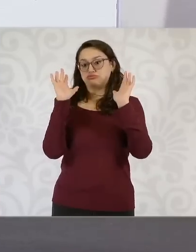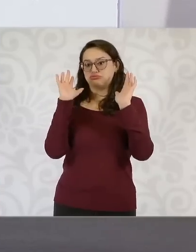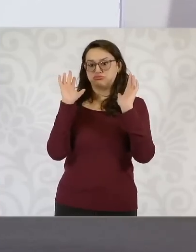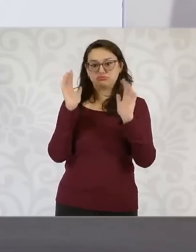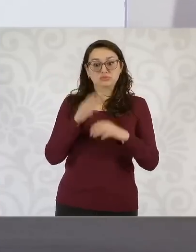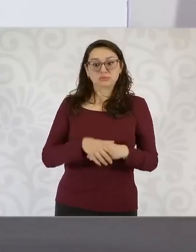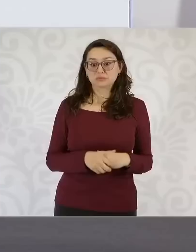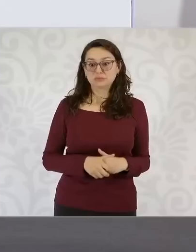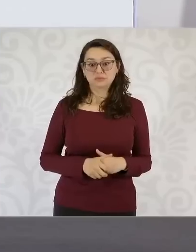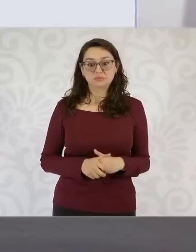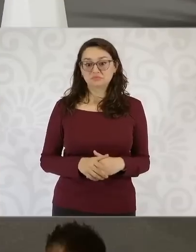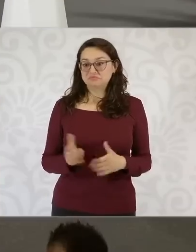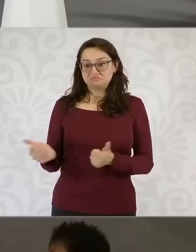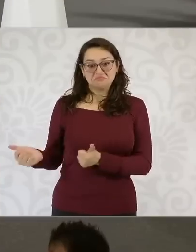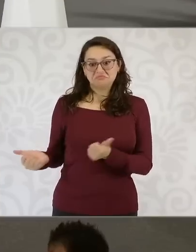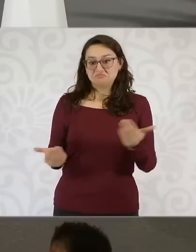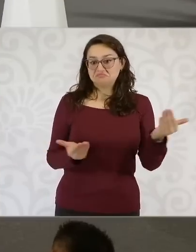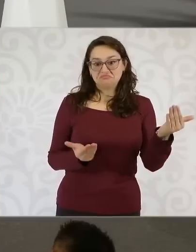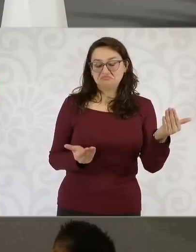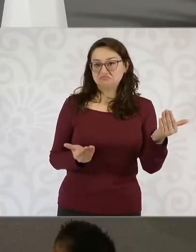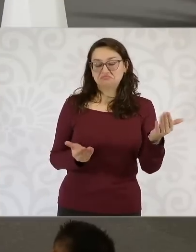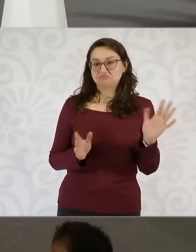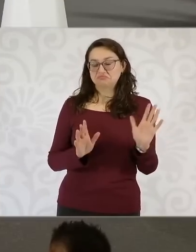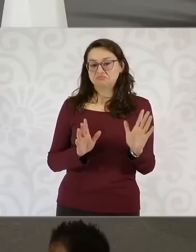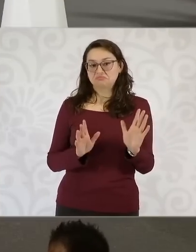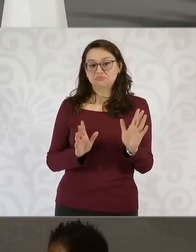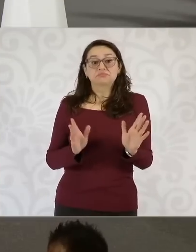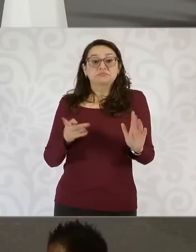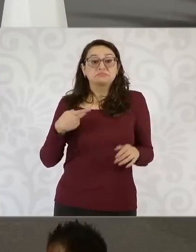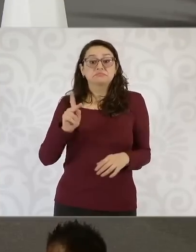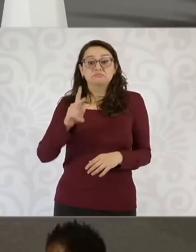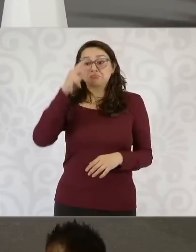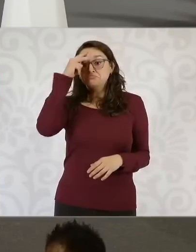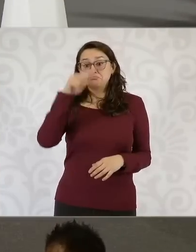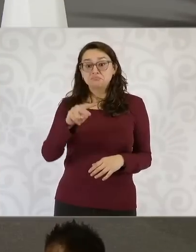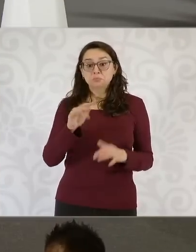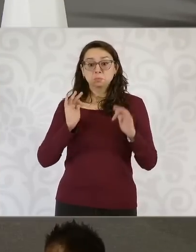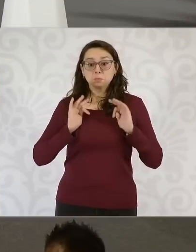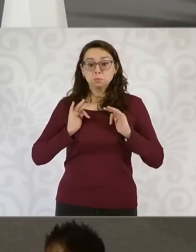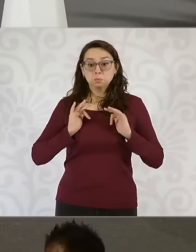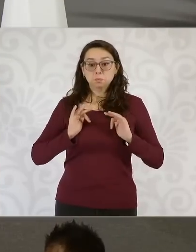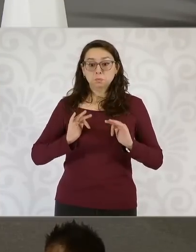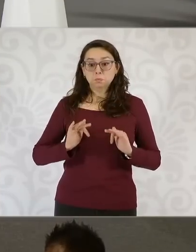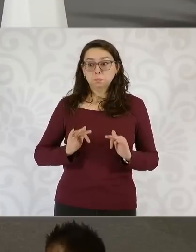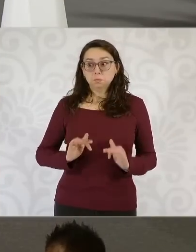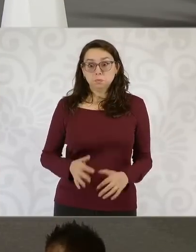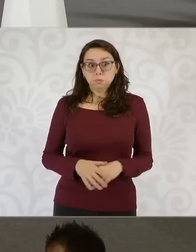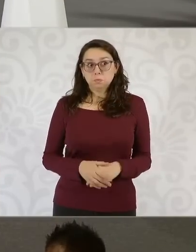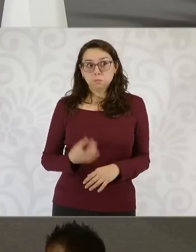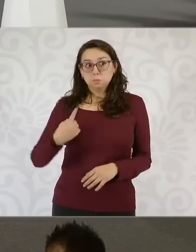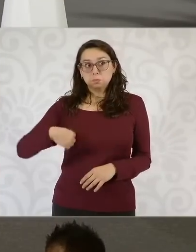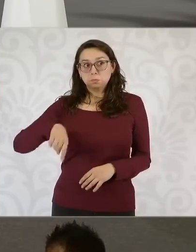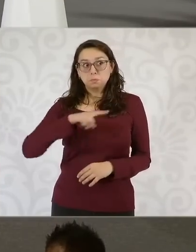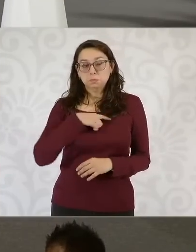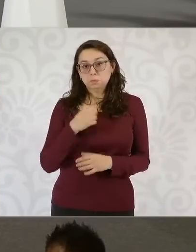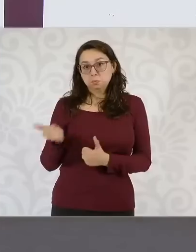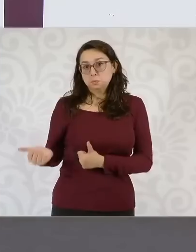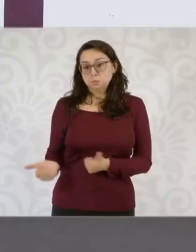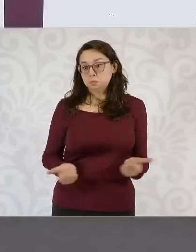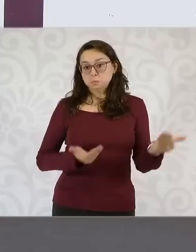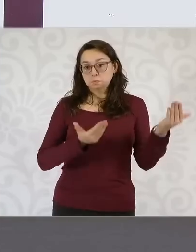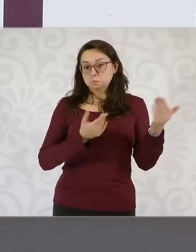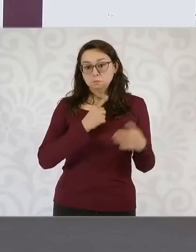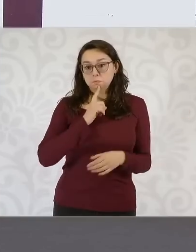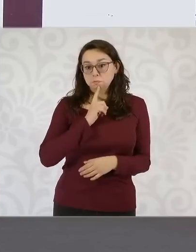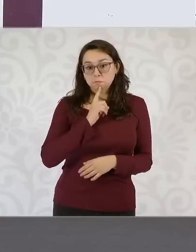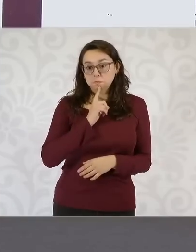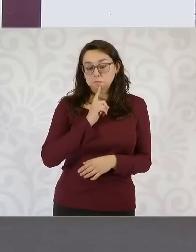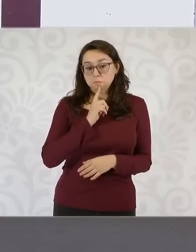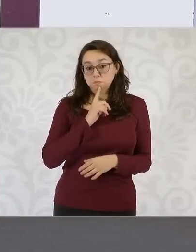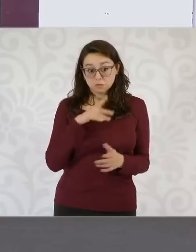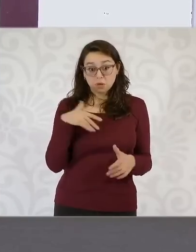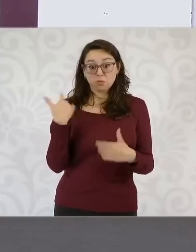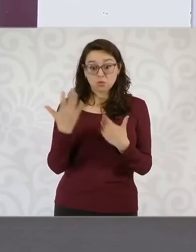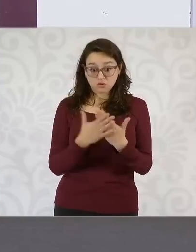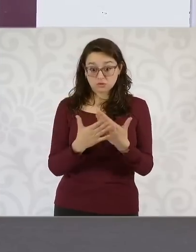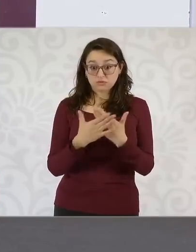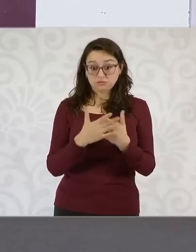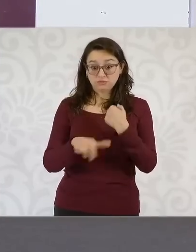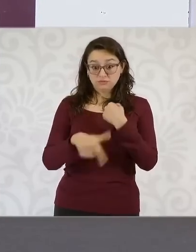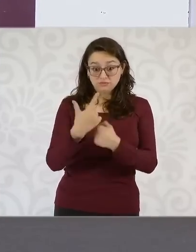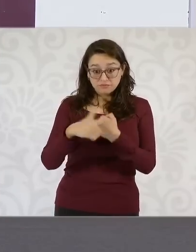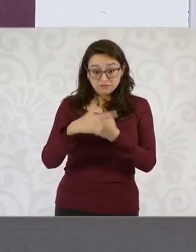pero nosotros tenemos superbit sería un caso si se llegara a imponer a partir del 12 de marzo muy